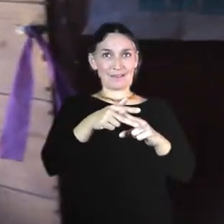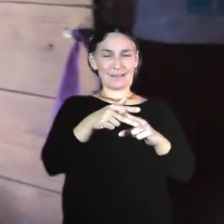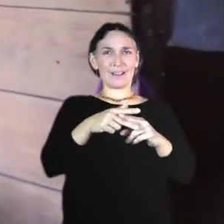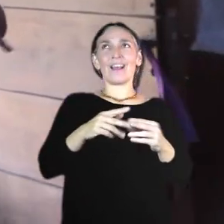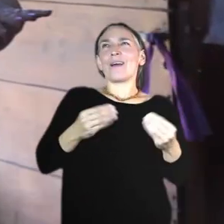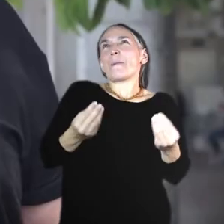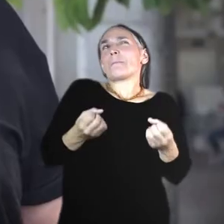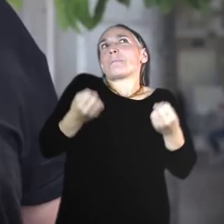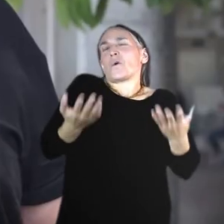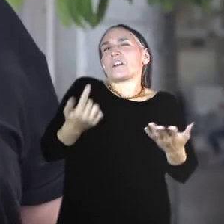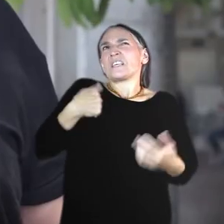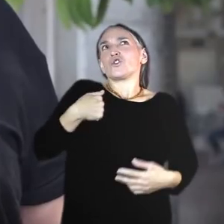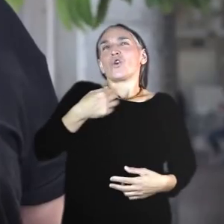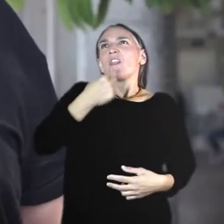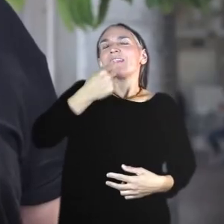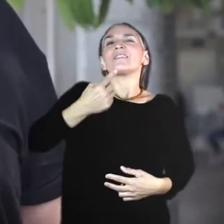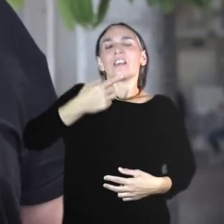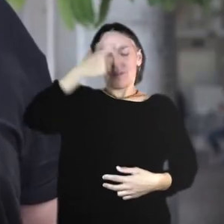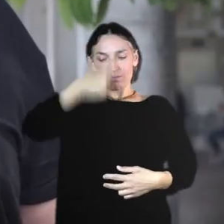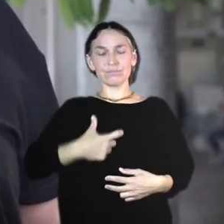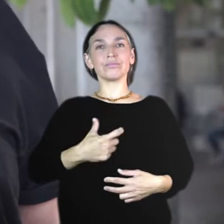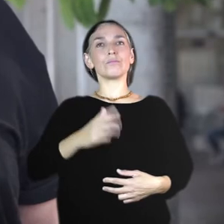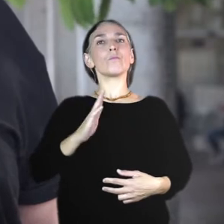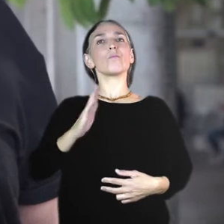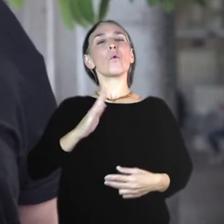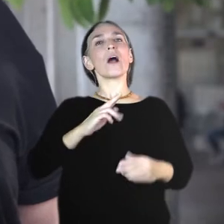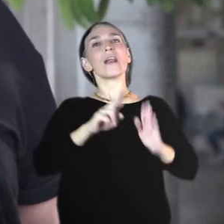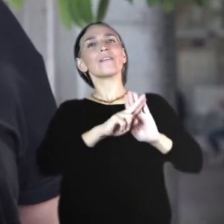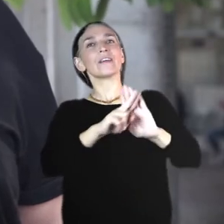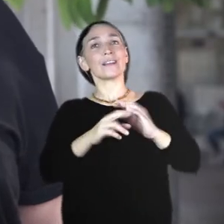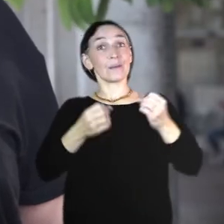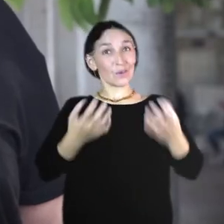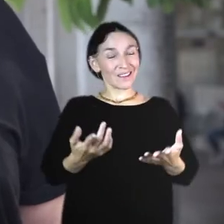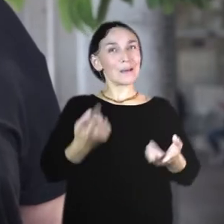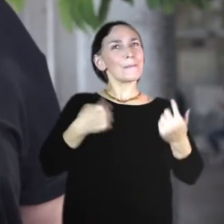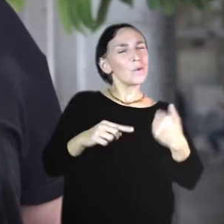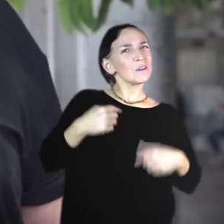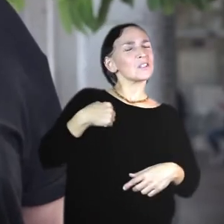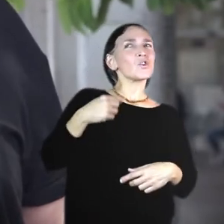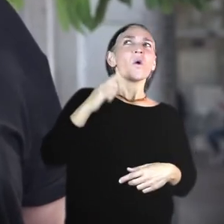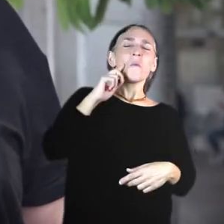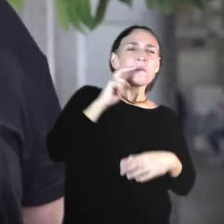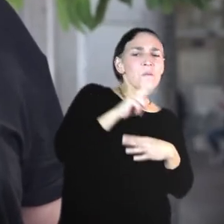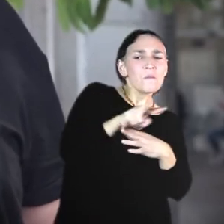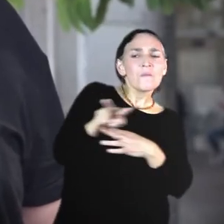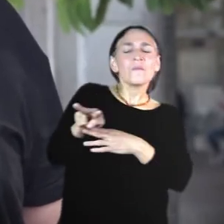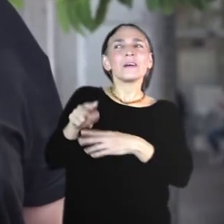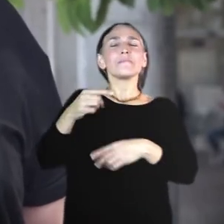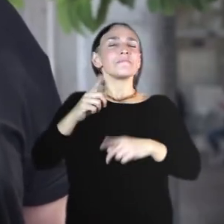¿Qué me motivó a ser una vecina referente? Quizás mi propia vida, quizás mi historia,